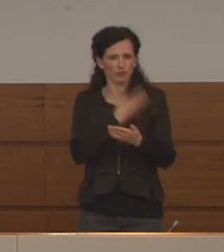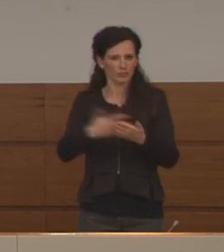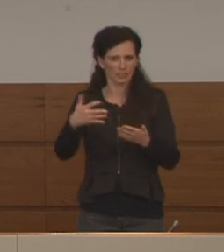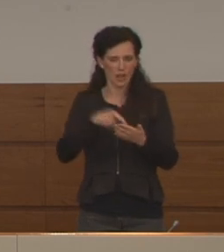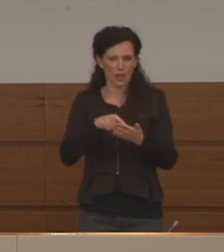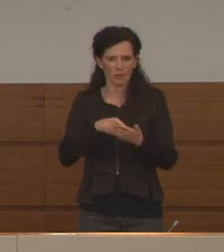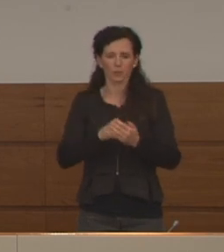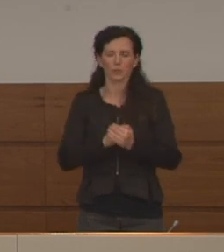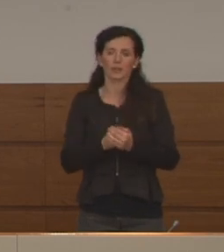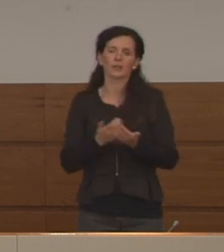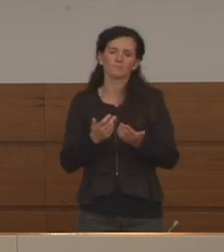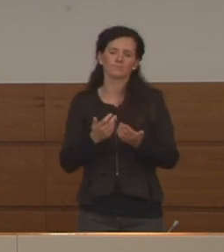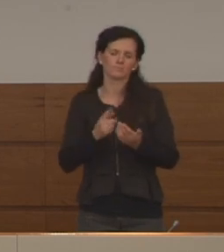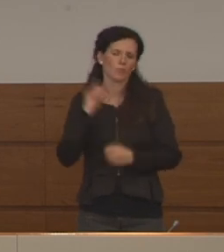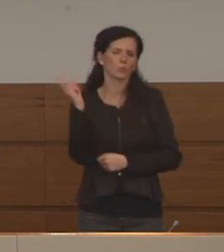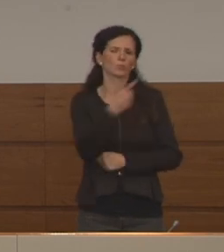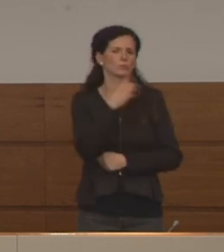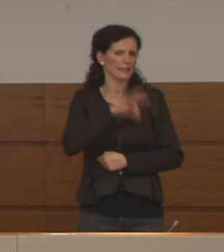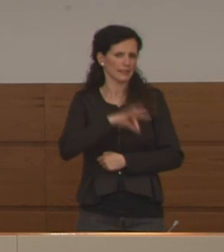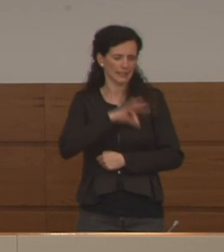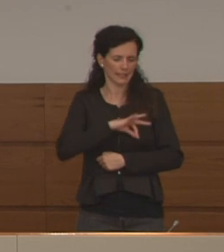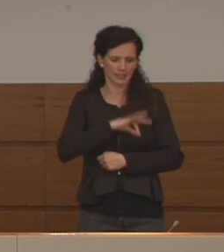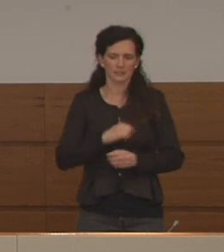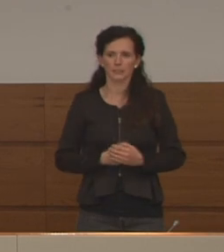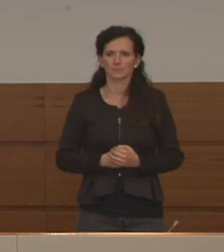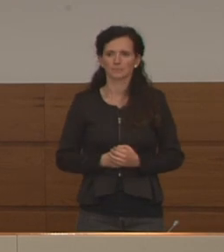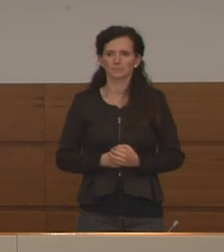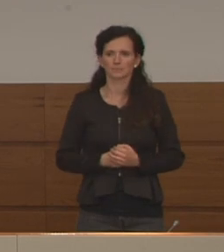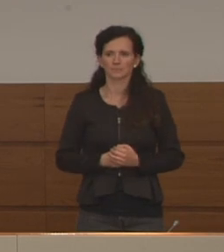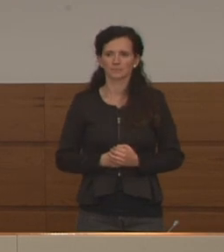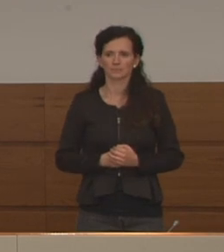è interessante per tutti quanti. Le do un opinione personale.